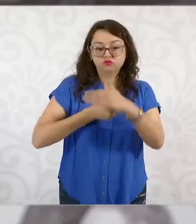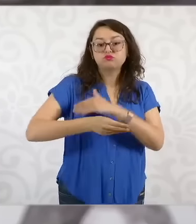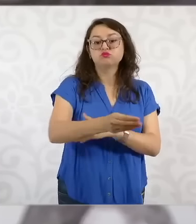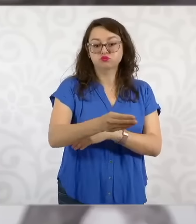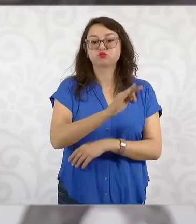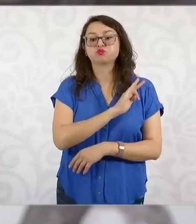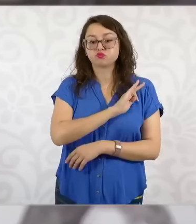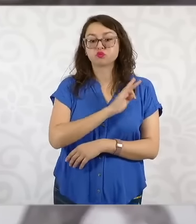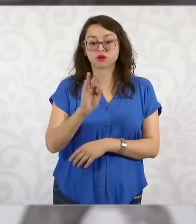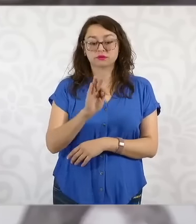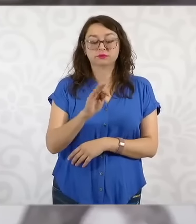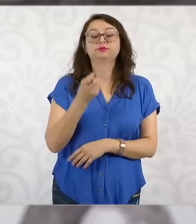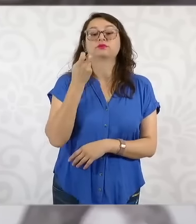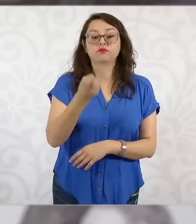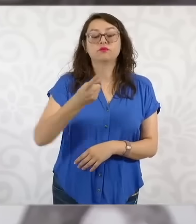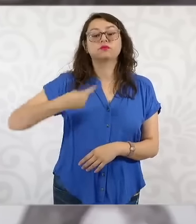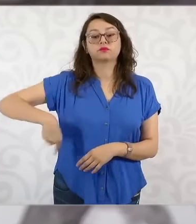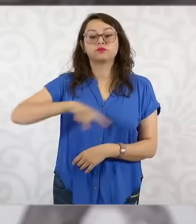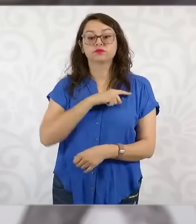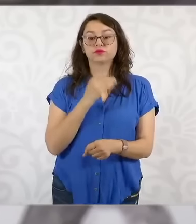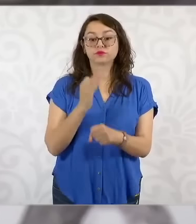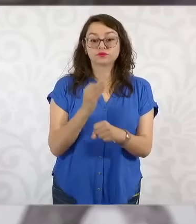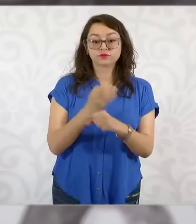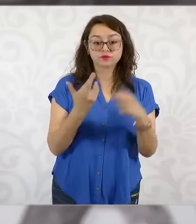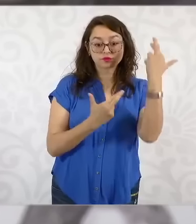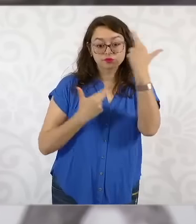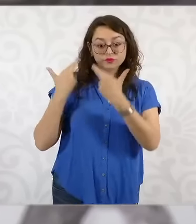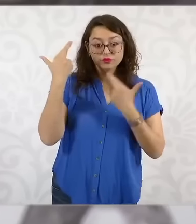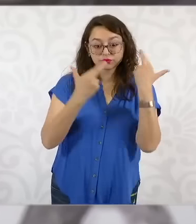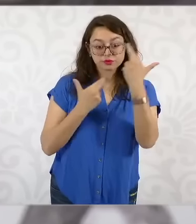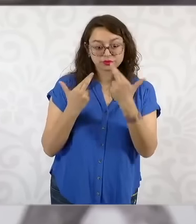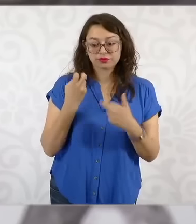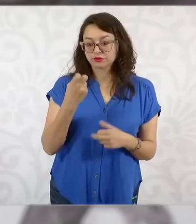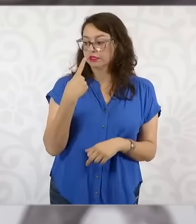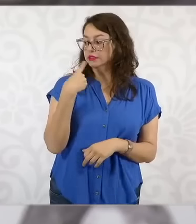Entonces, lo que vamos a revisar ahorita es, ya que se terminen de conciliar estas quejas y que